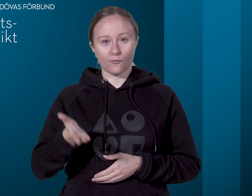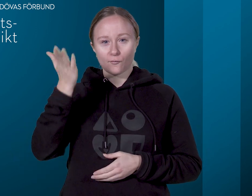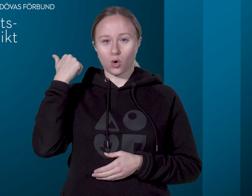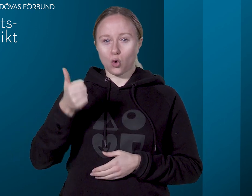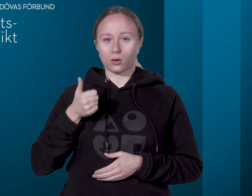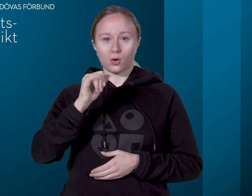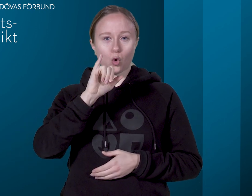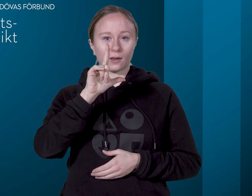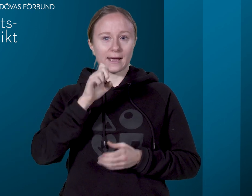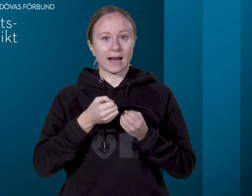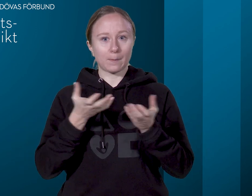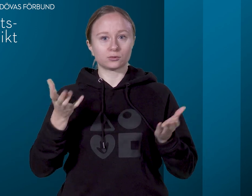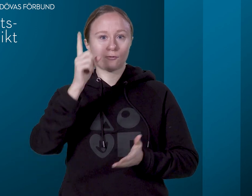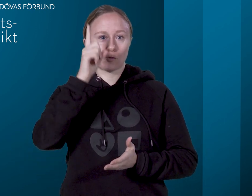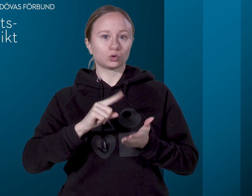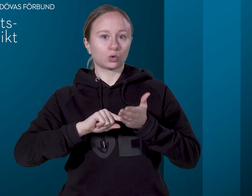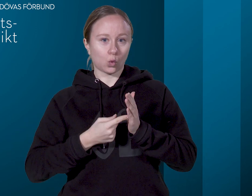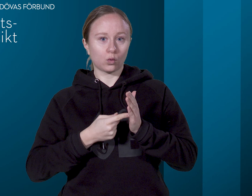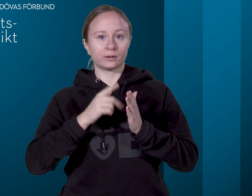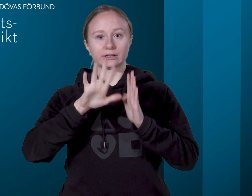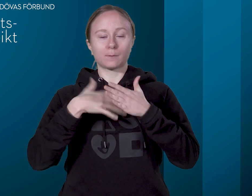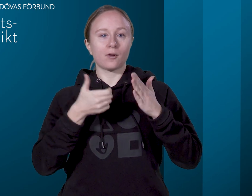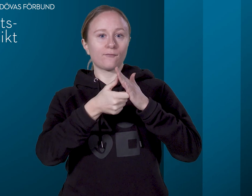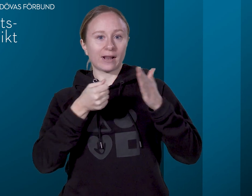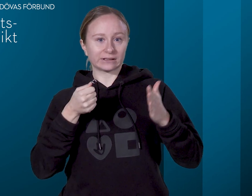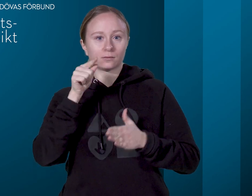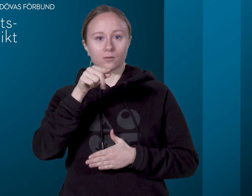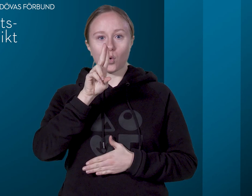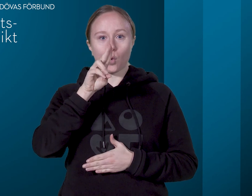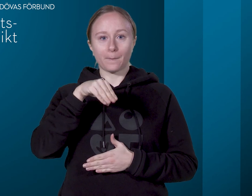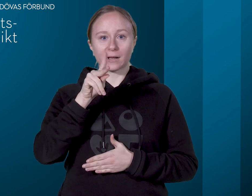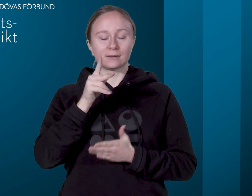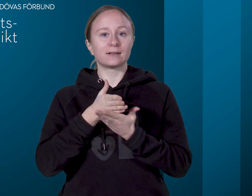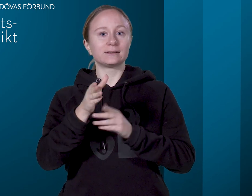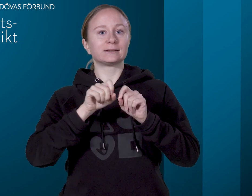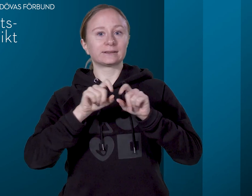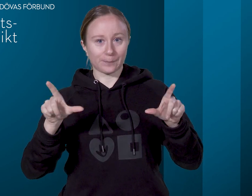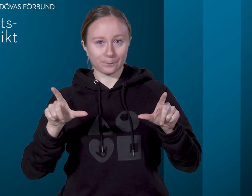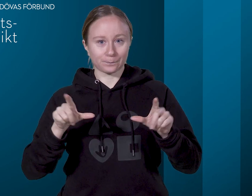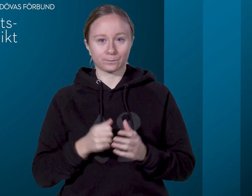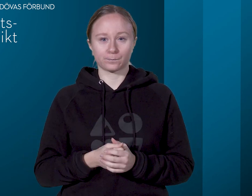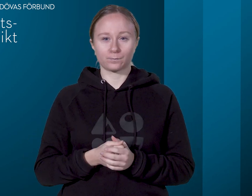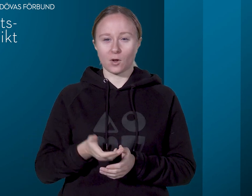Förra året erbjöd Yle för första gången på teckenspråkig version av UMK-sändningen.